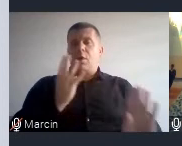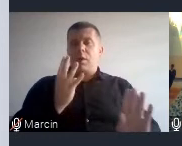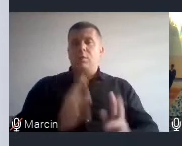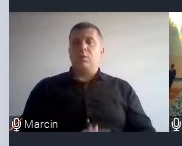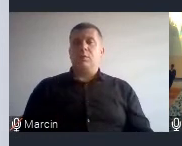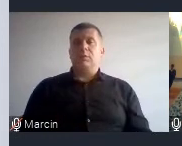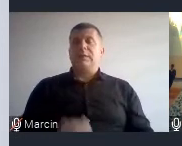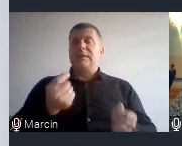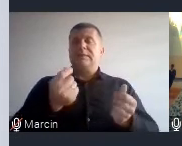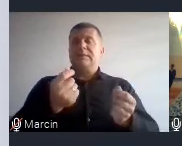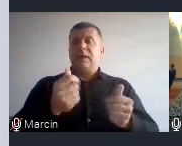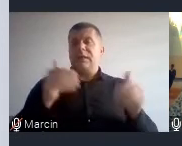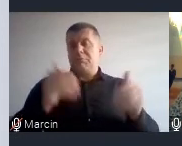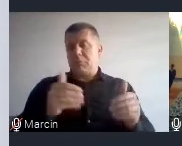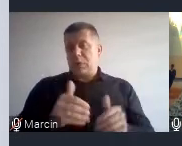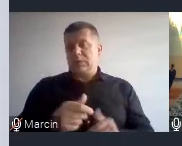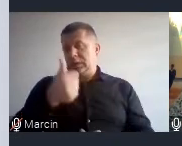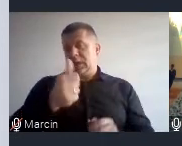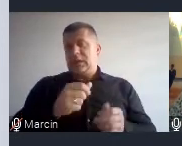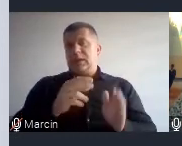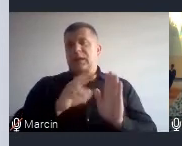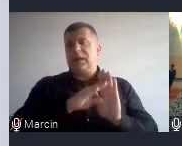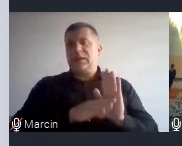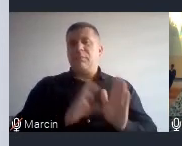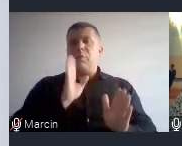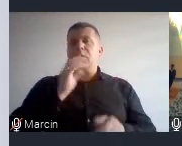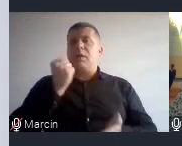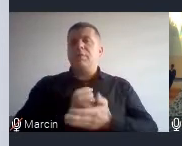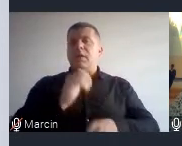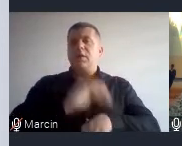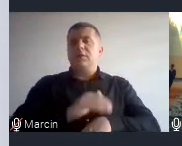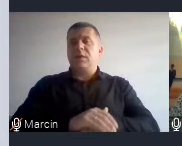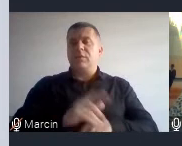Cena może być jedynym kryterium jak w prawie zamówień publicznych,